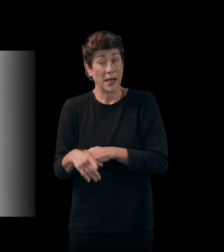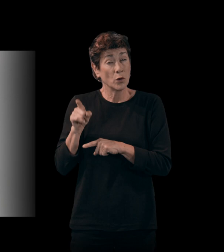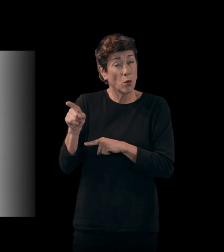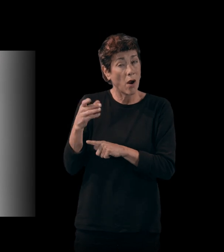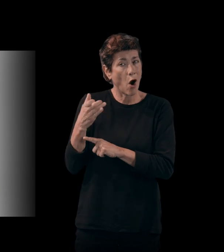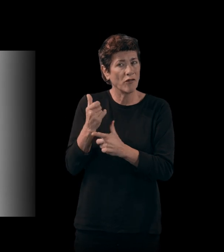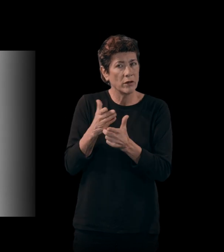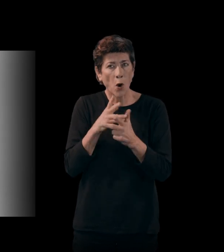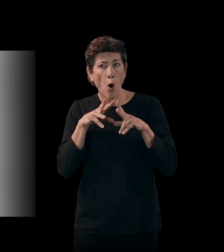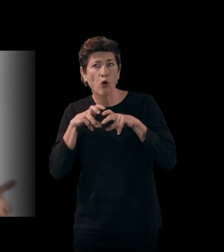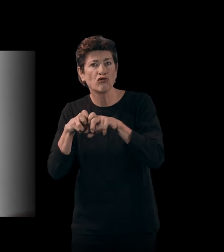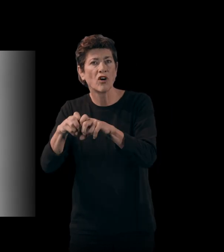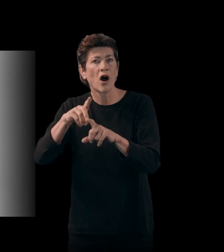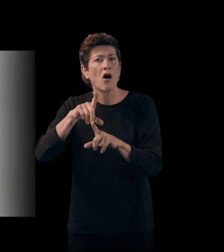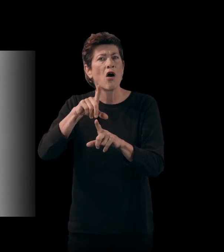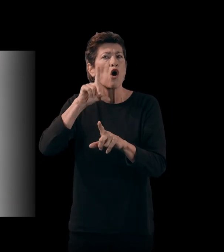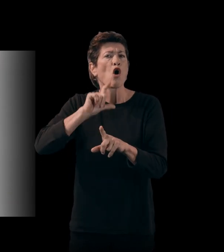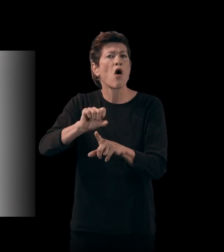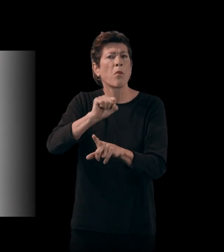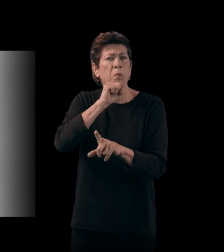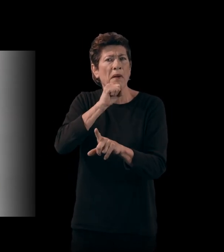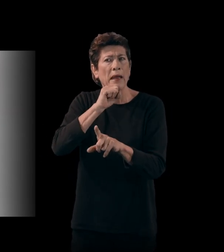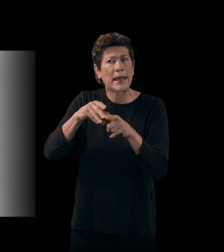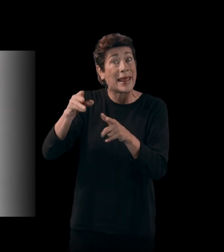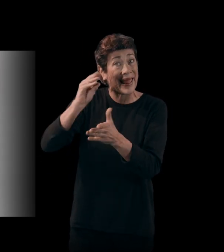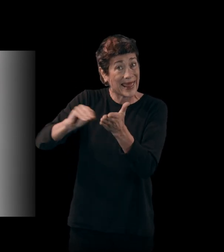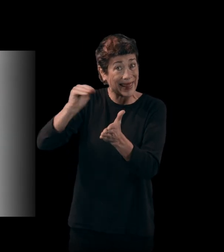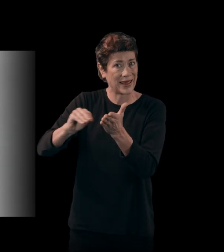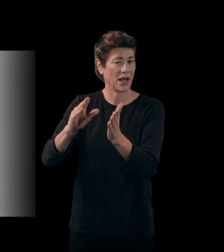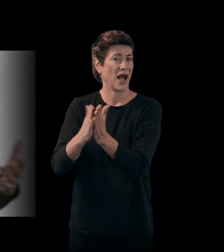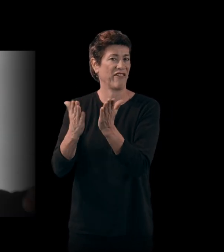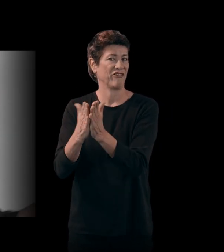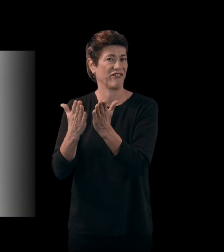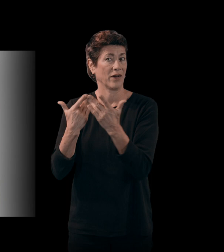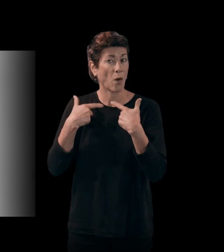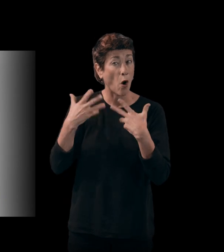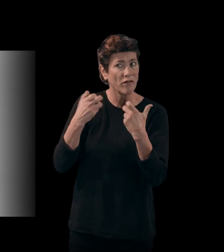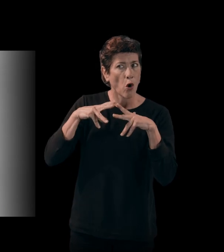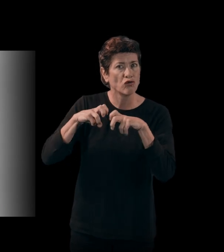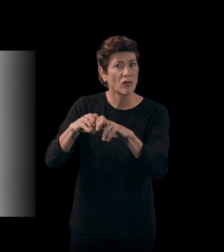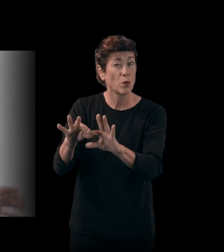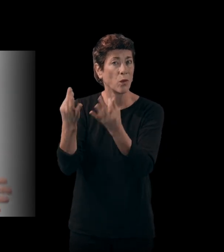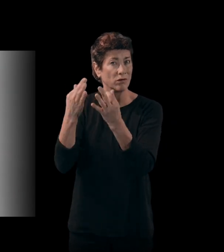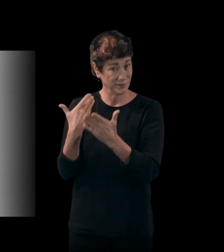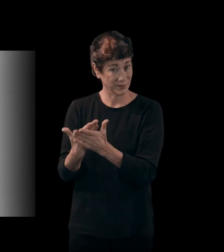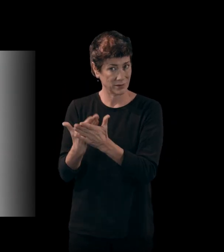d'un grand-père qui a écrit des livres, ce qui par ailleurs, en termes symboliques, est également très fort comme